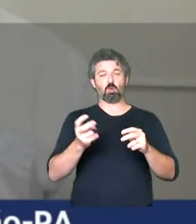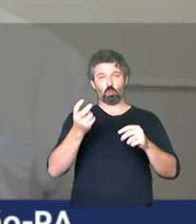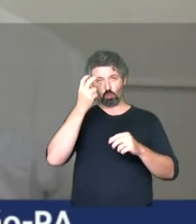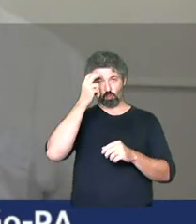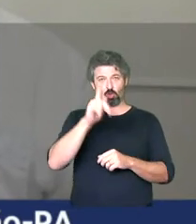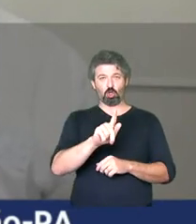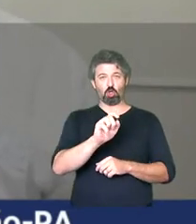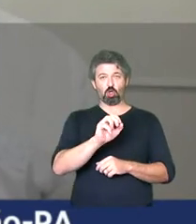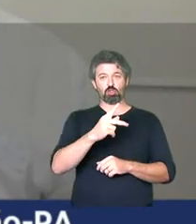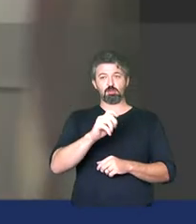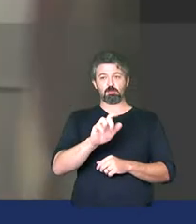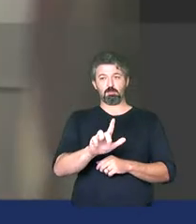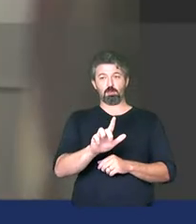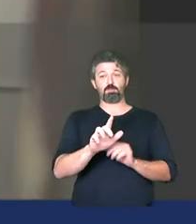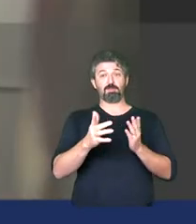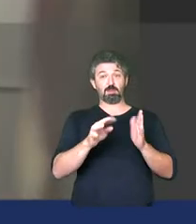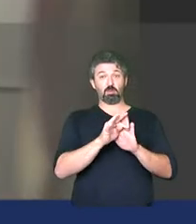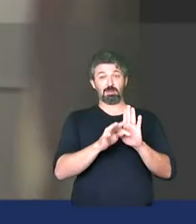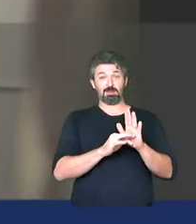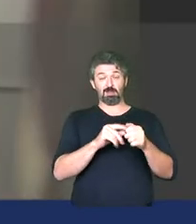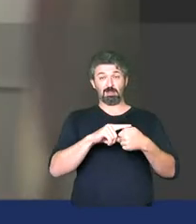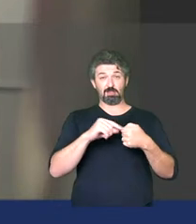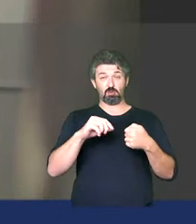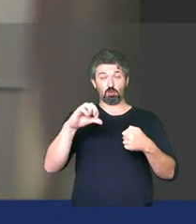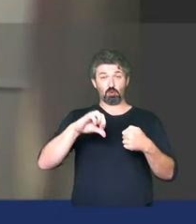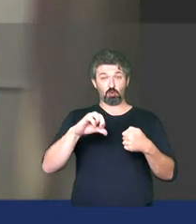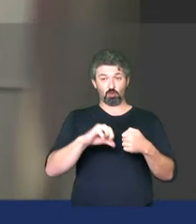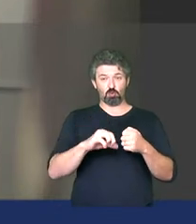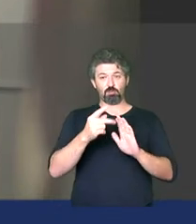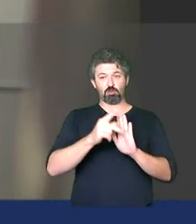TEOR. INCISO 25. CULTURA GOSPEL. COMO SE PODE OBSERVAR, NA REDAÇÃO DO ARTIGO 9, DO